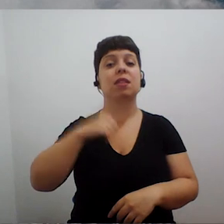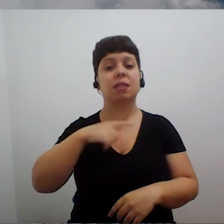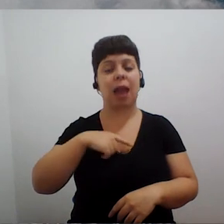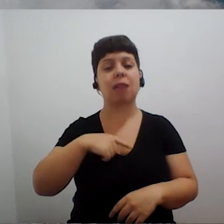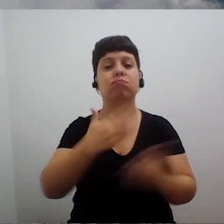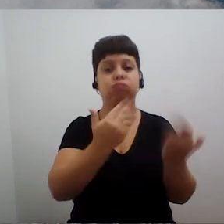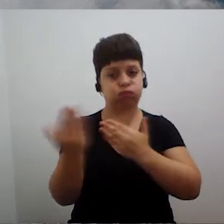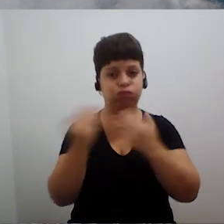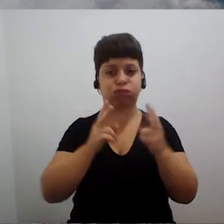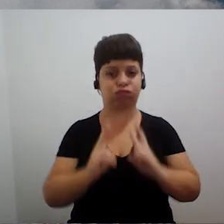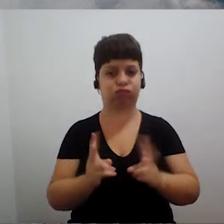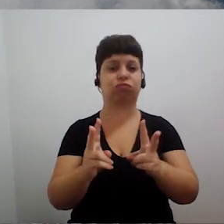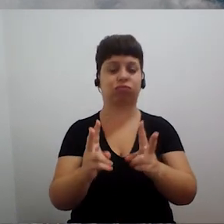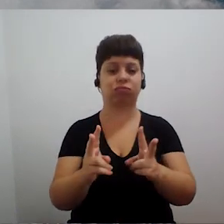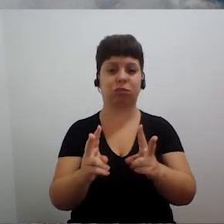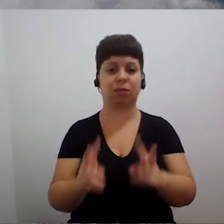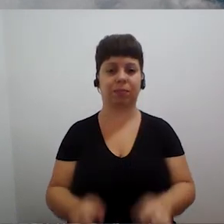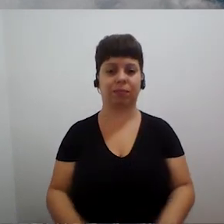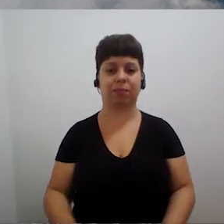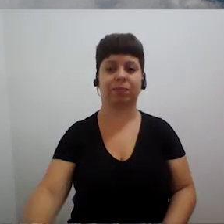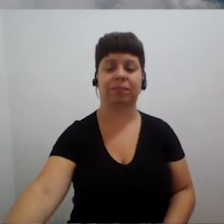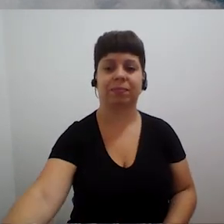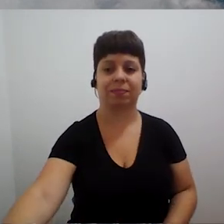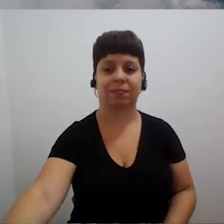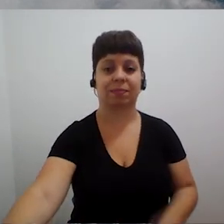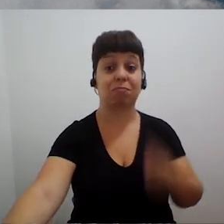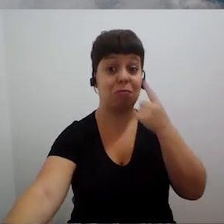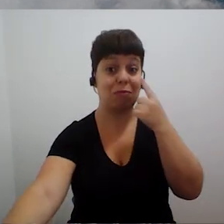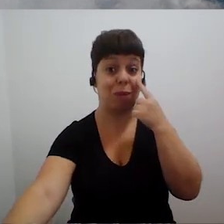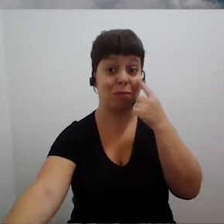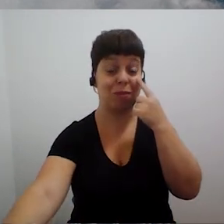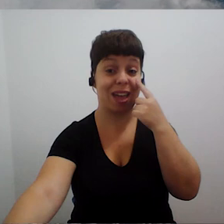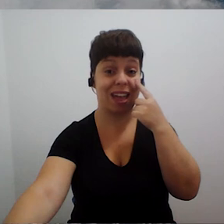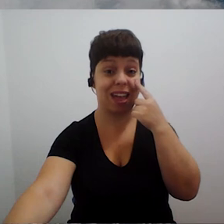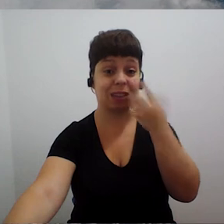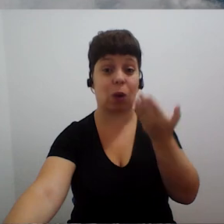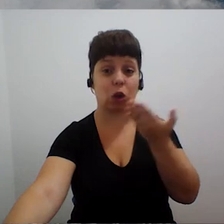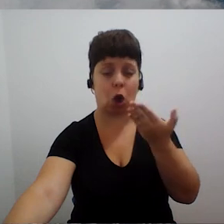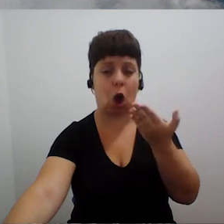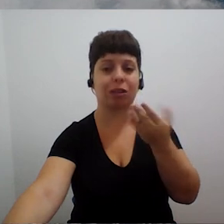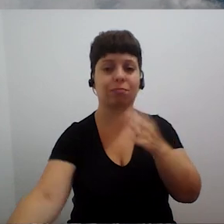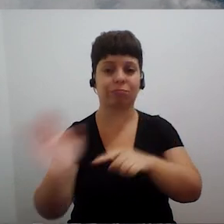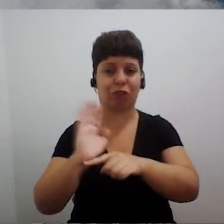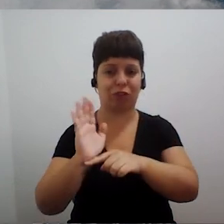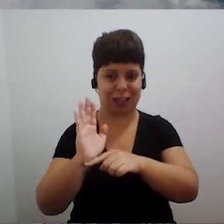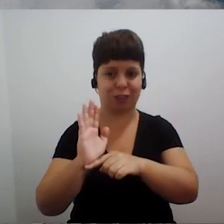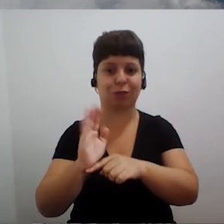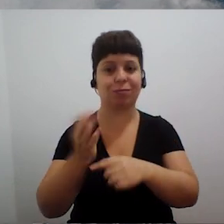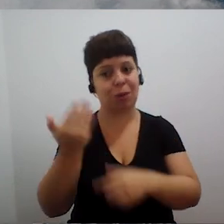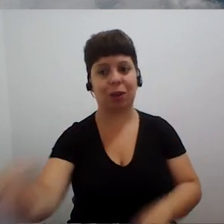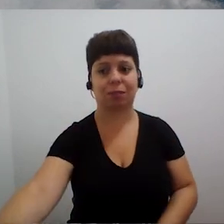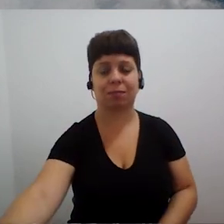dando sequência a nossa conversa. Vamos ver então a Nicole vai passar para gente, vamos lá.